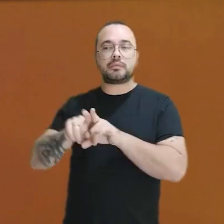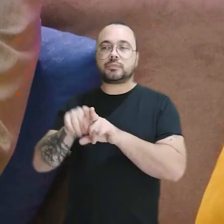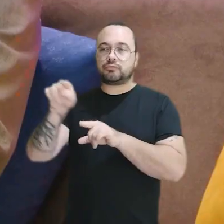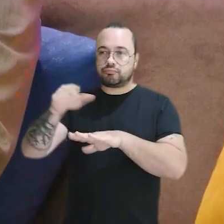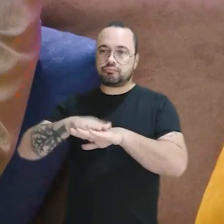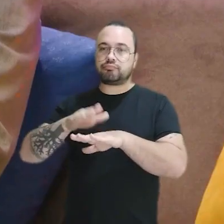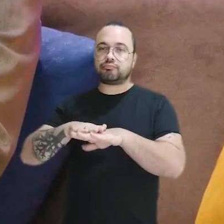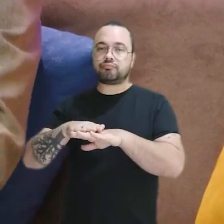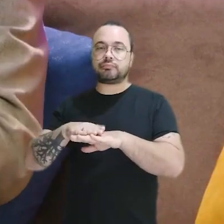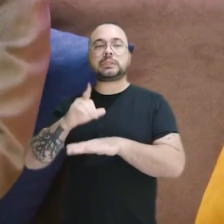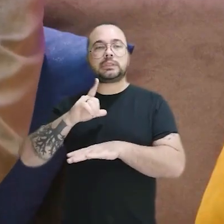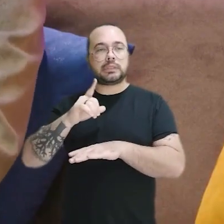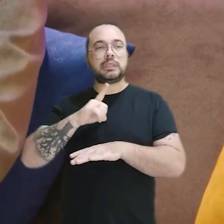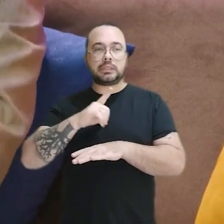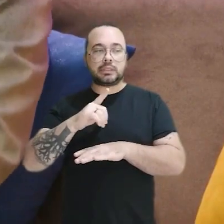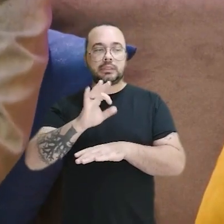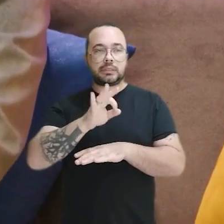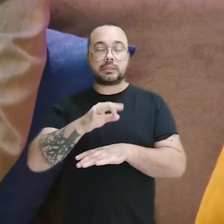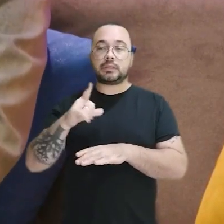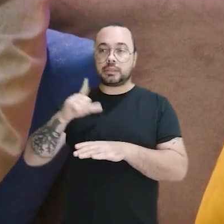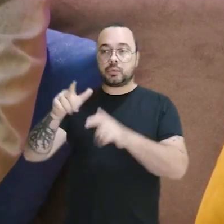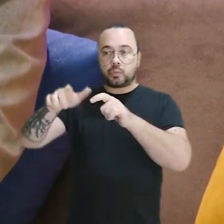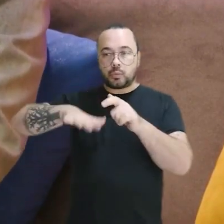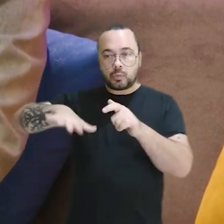Sim, temos o nosso estúdio agora. O "Clube do Minhoca" tem um estúdio de produções